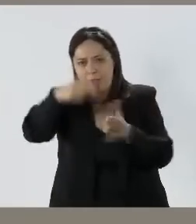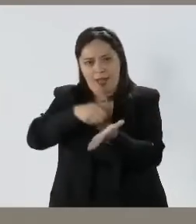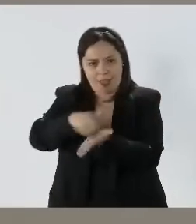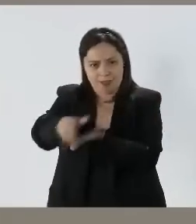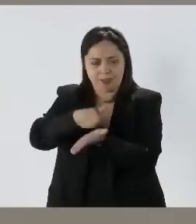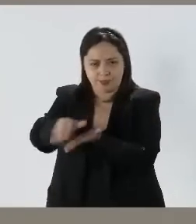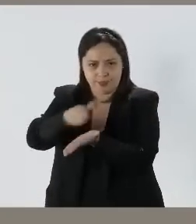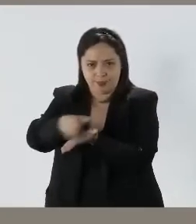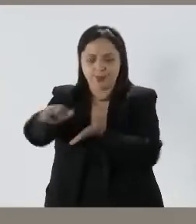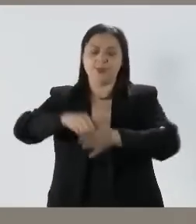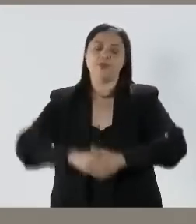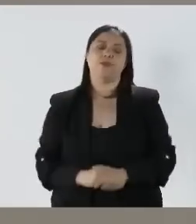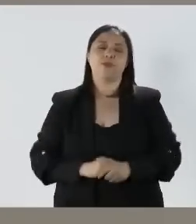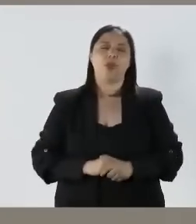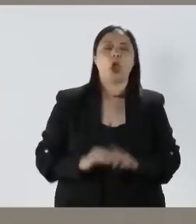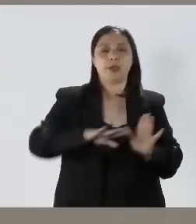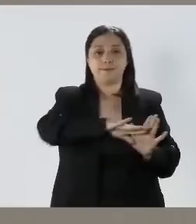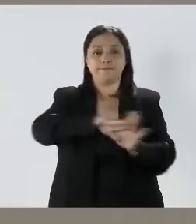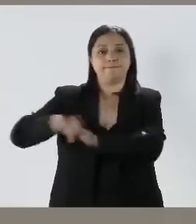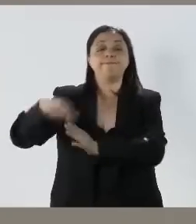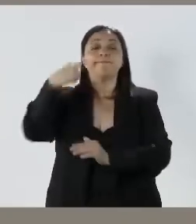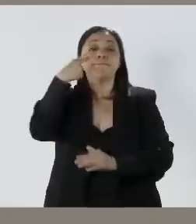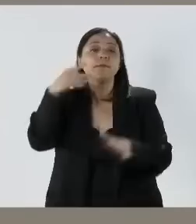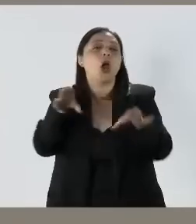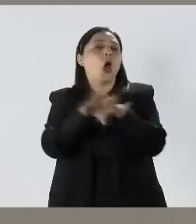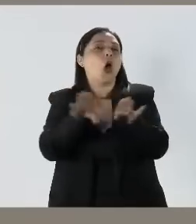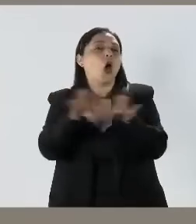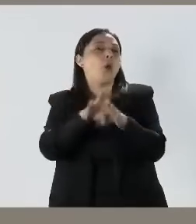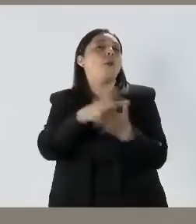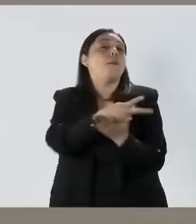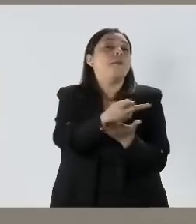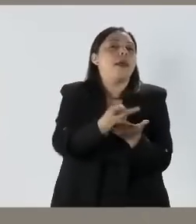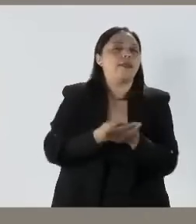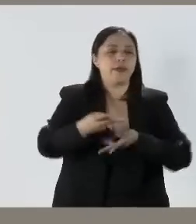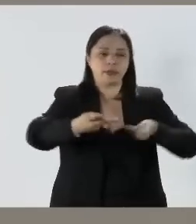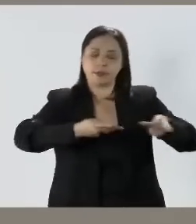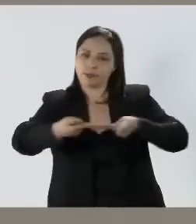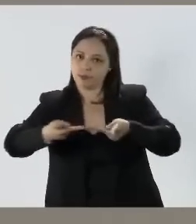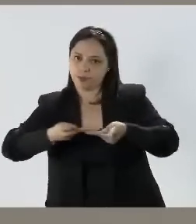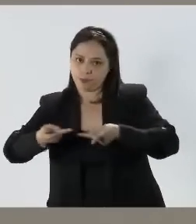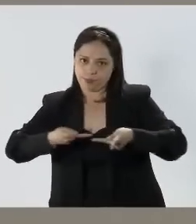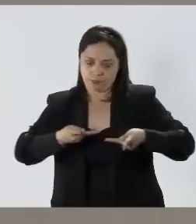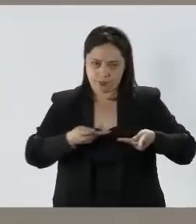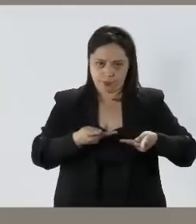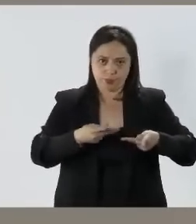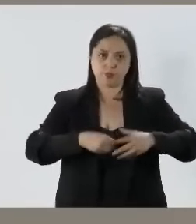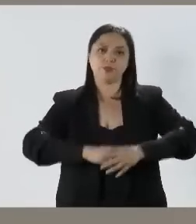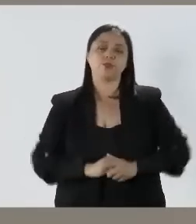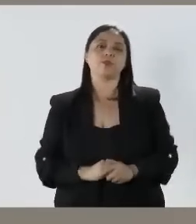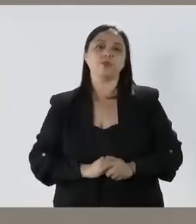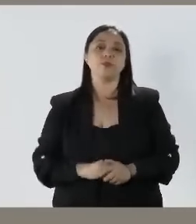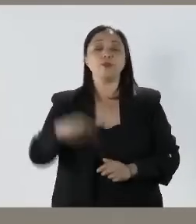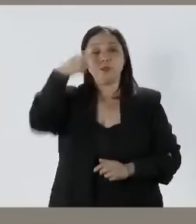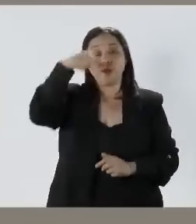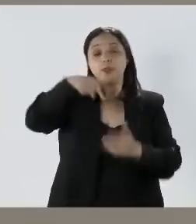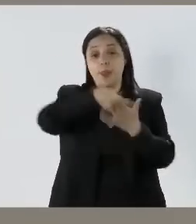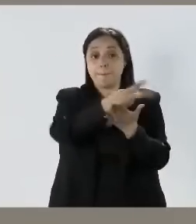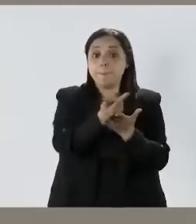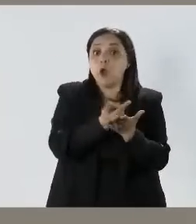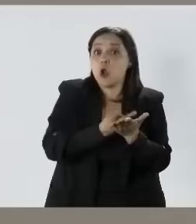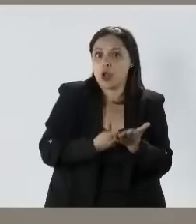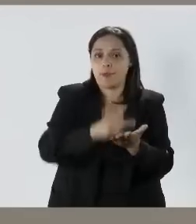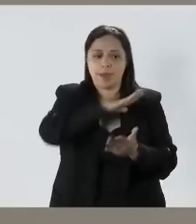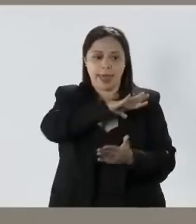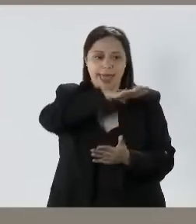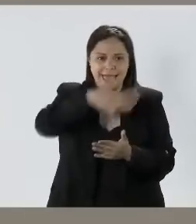a la planeación impulsamos ya la ruta para la elaboración del programa general de desarrollo